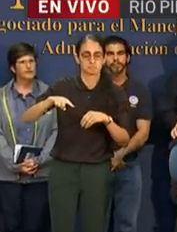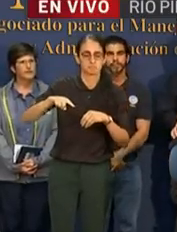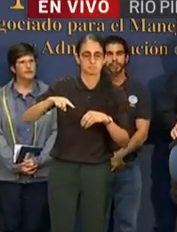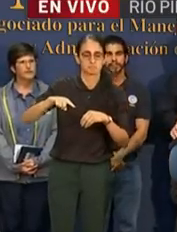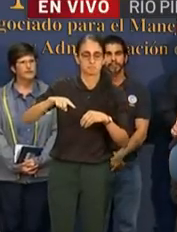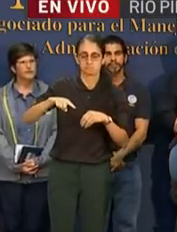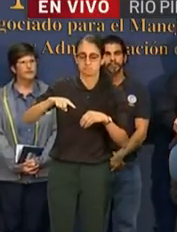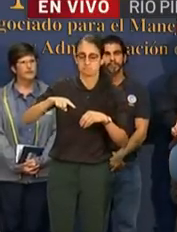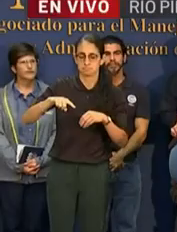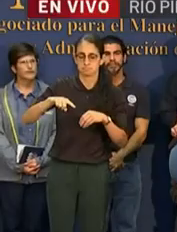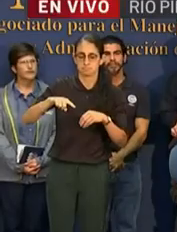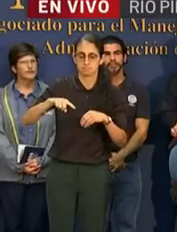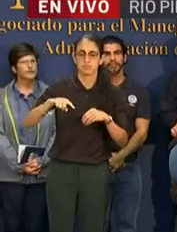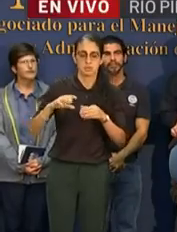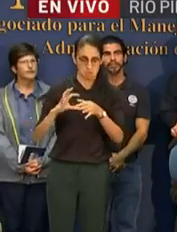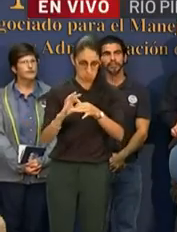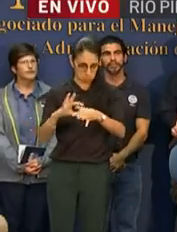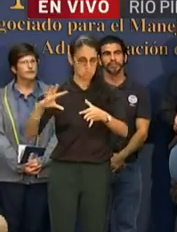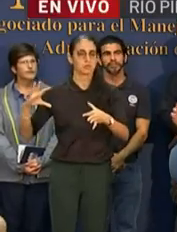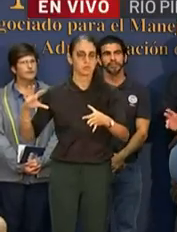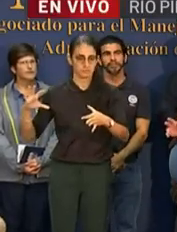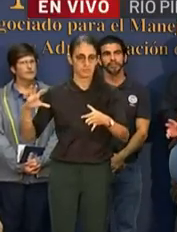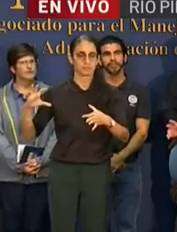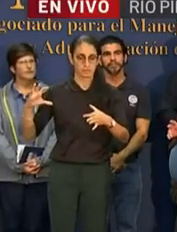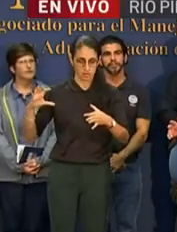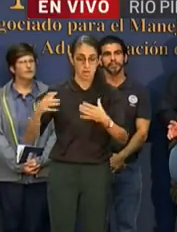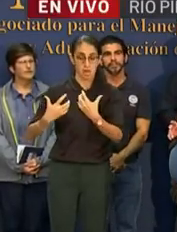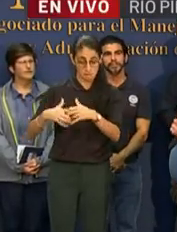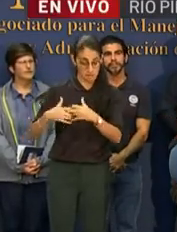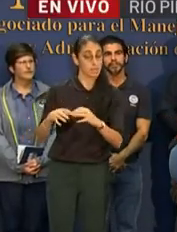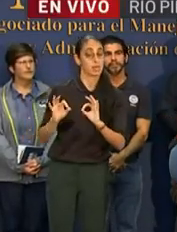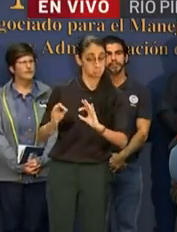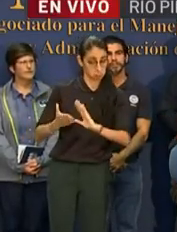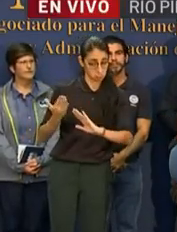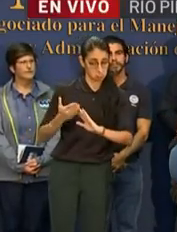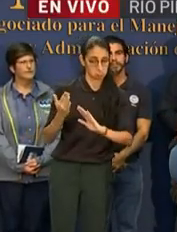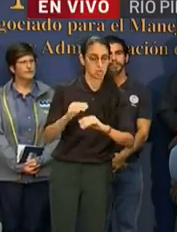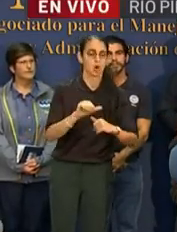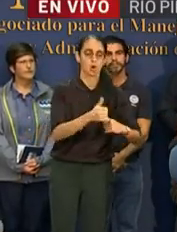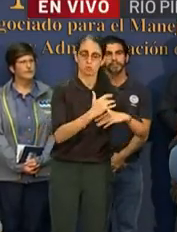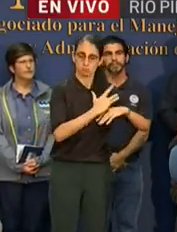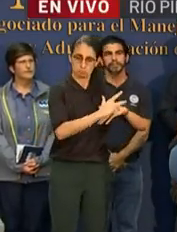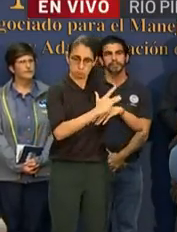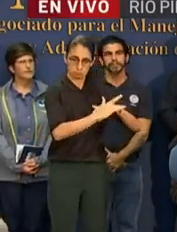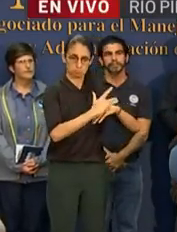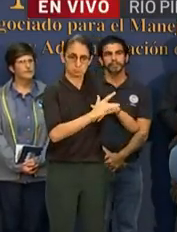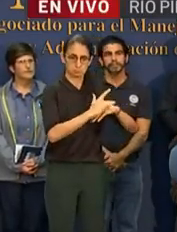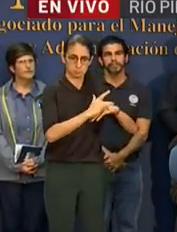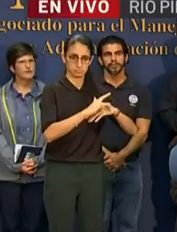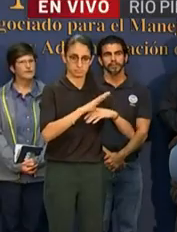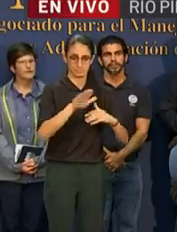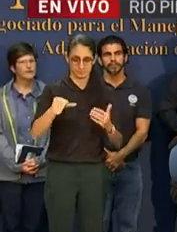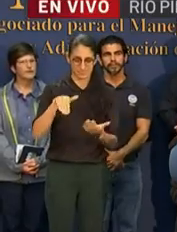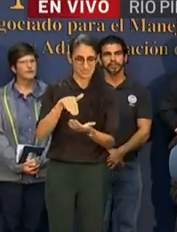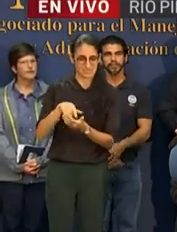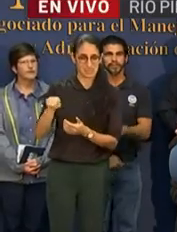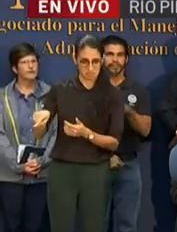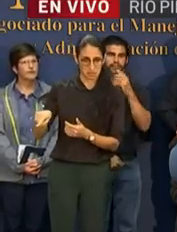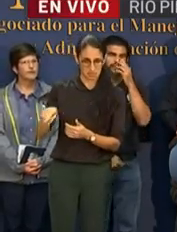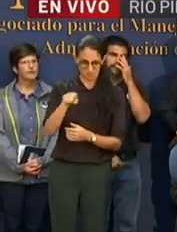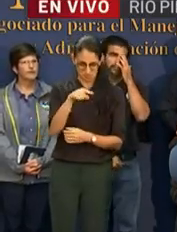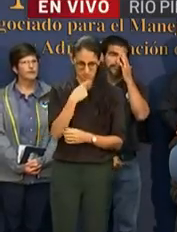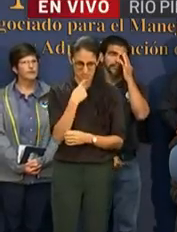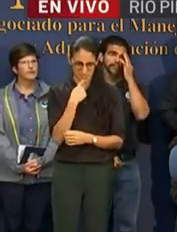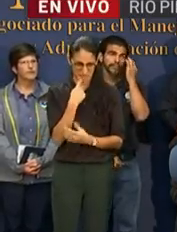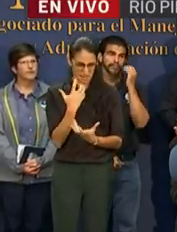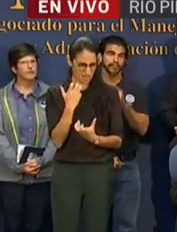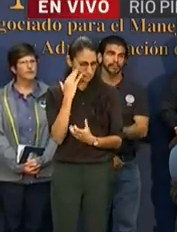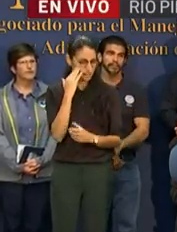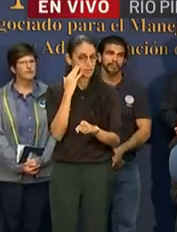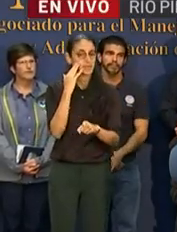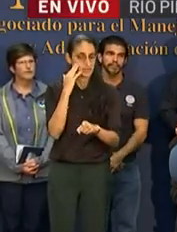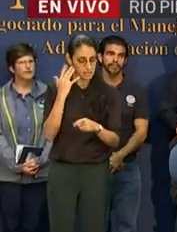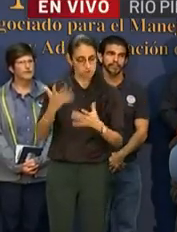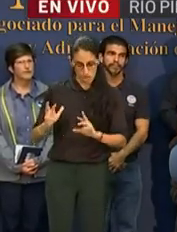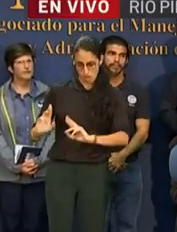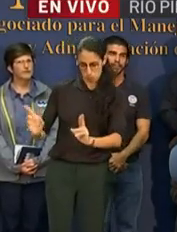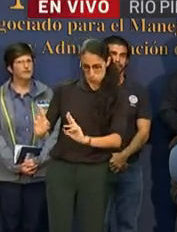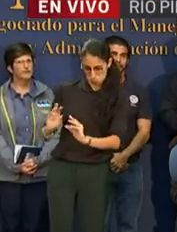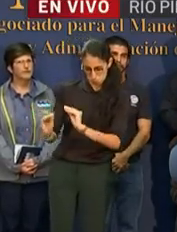SERVICIO ESTA MAÑANA POR EL